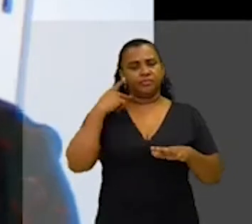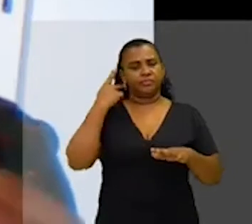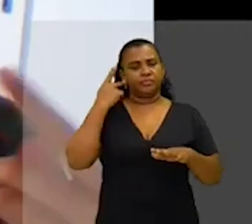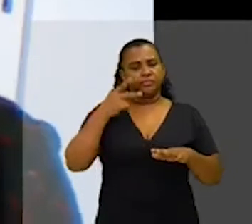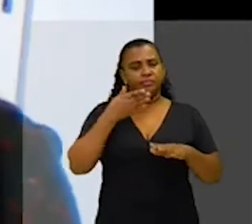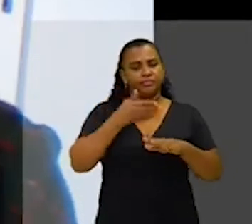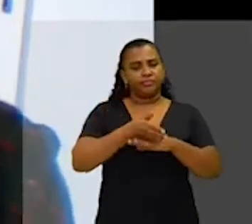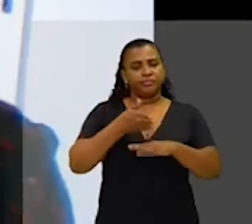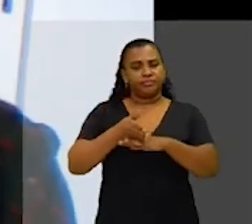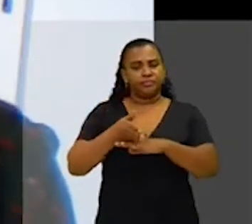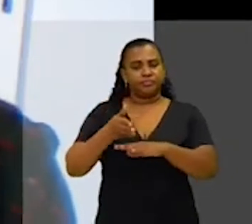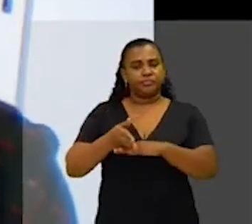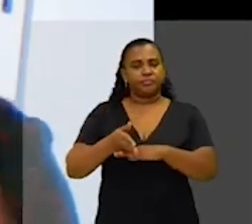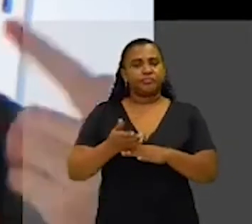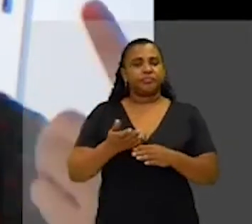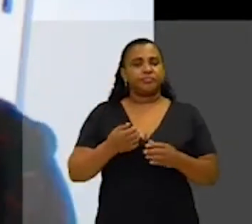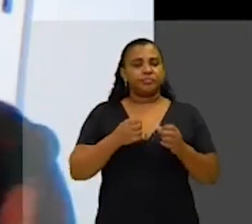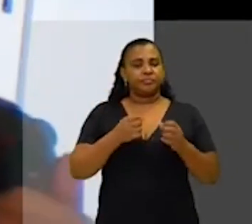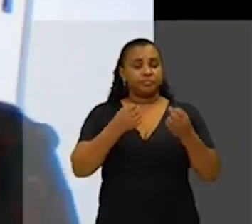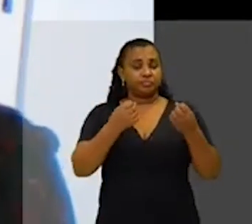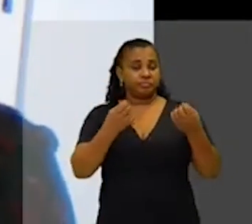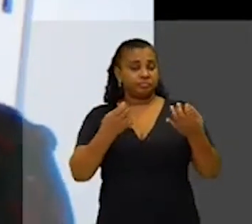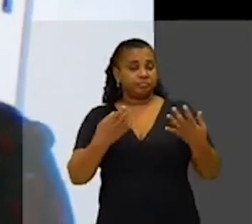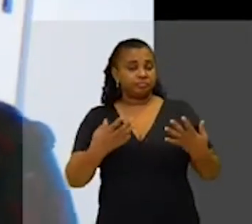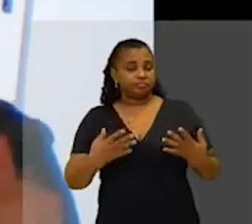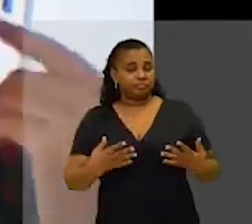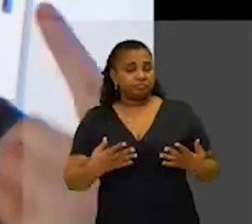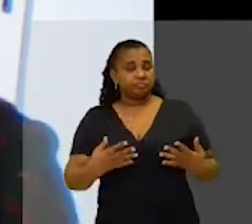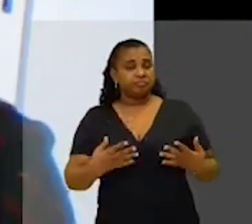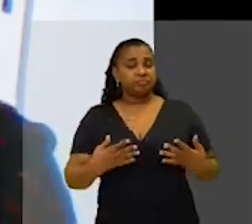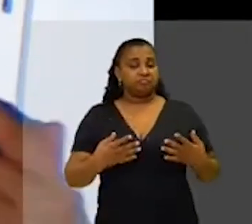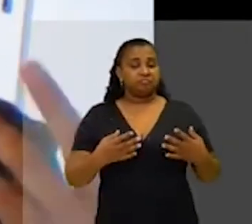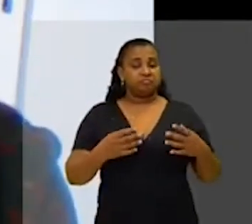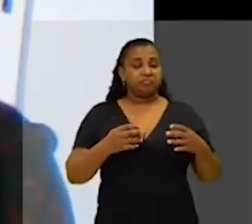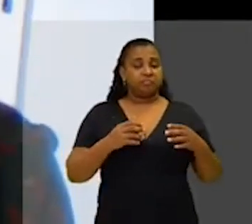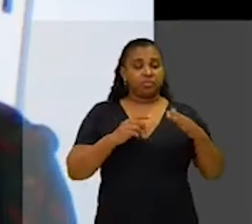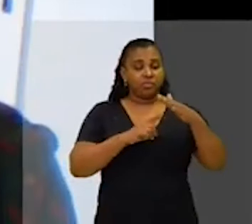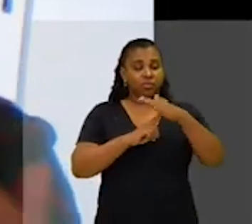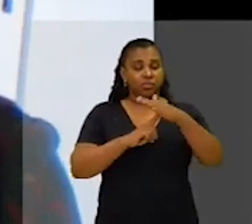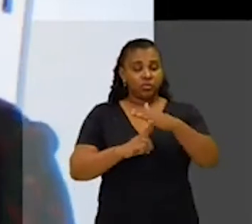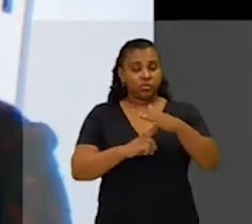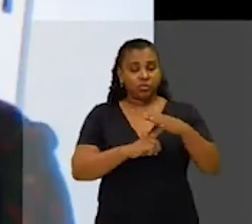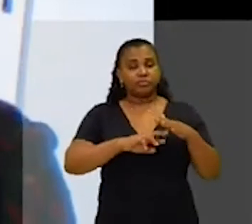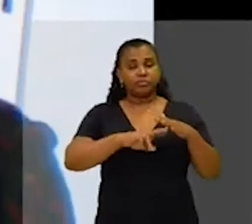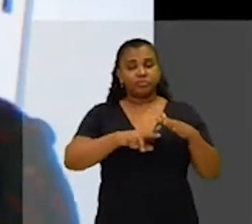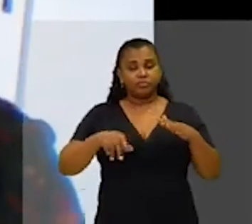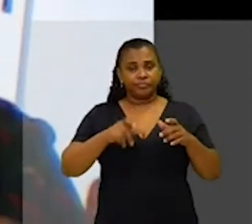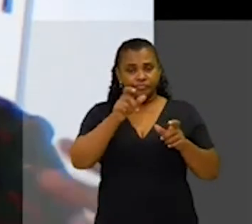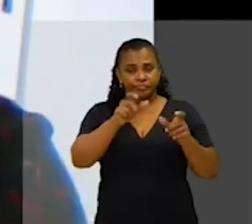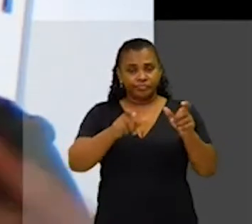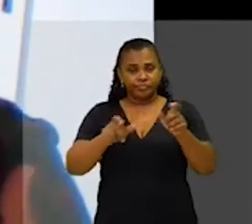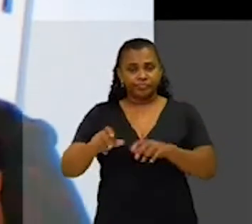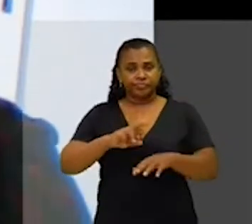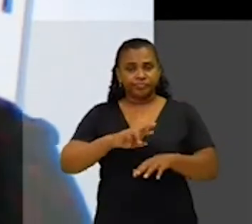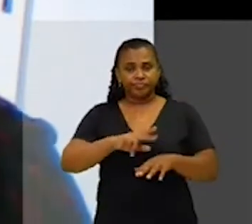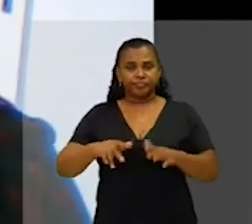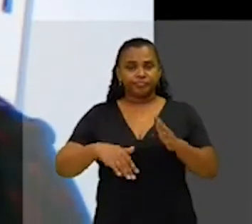inovações de formatos Mas também de agenciamentos de sujeito sujeito de práticas e tá colando aqui